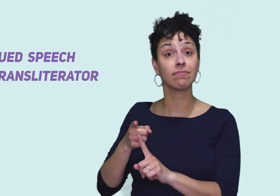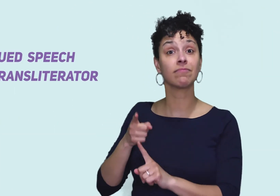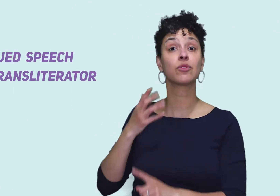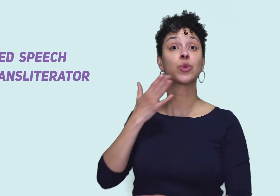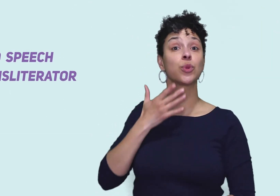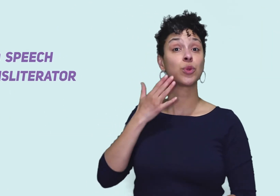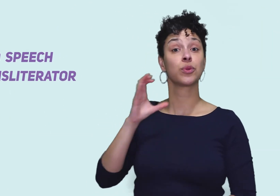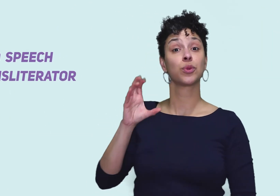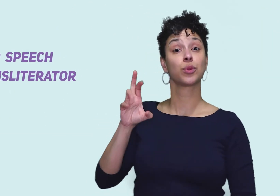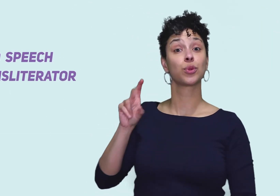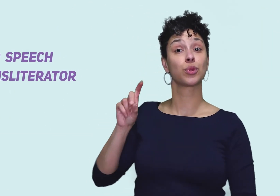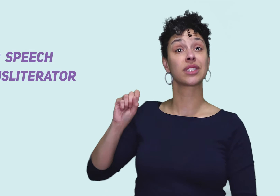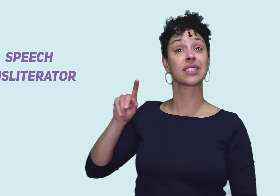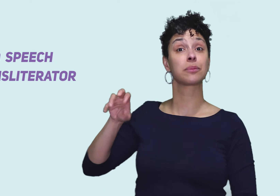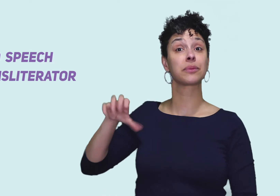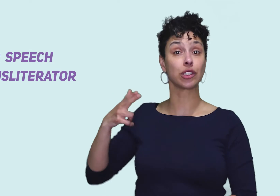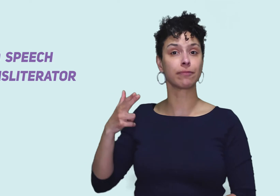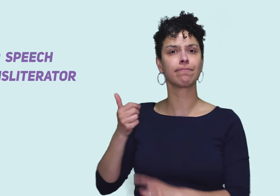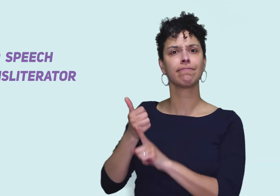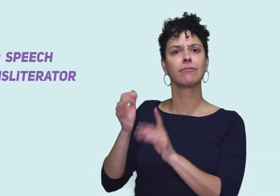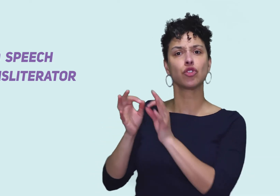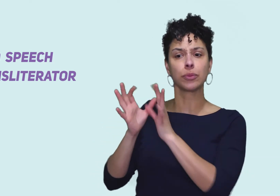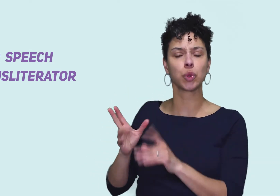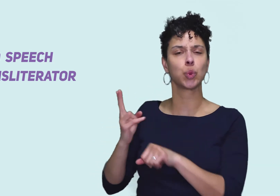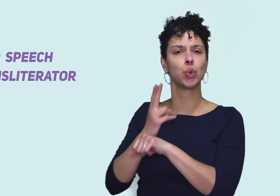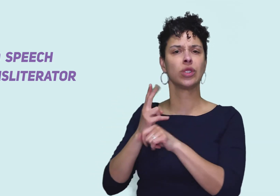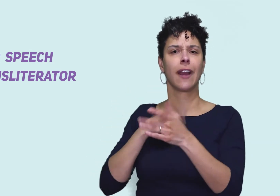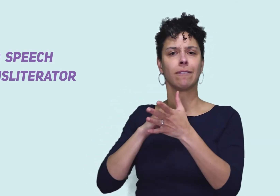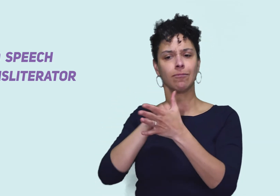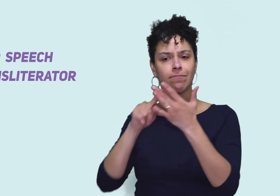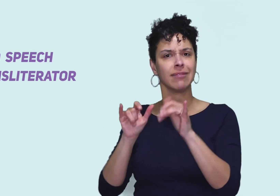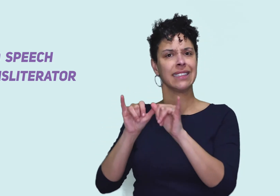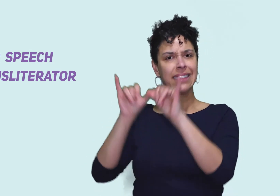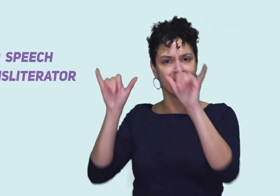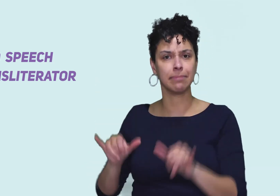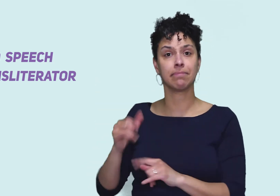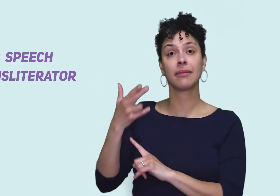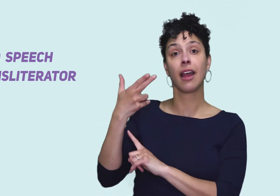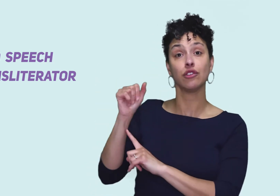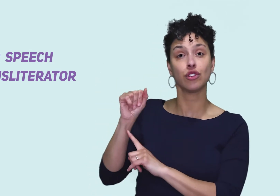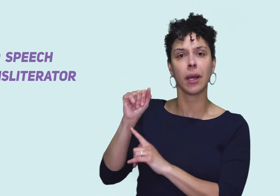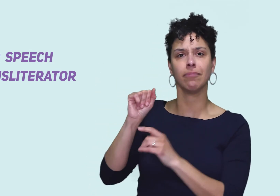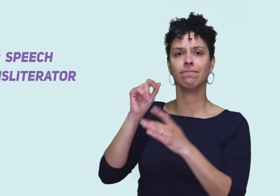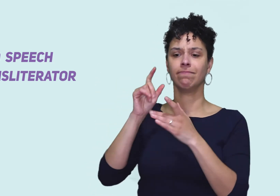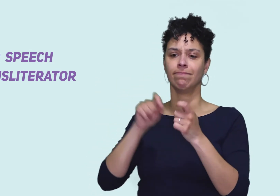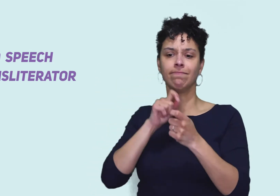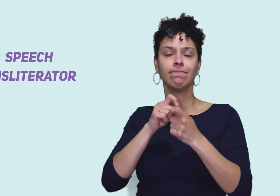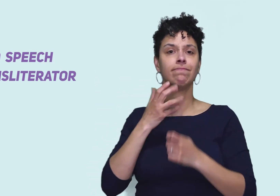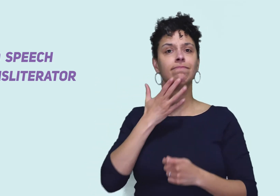Con la transliteración de voz con señales, las formas de las manos se utilizan en diferentes lugares cerca de la boca